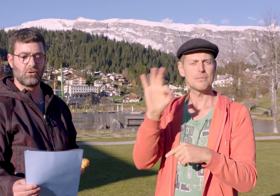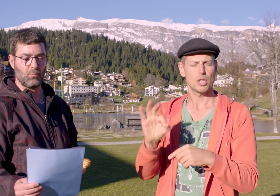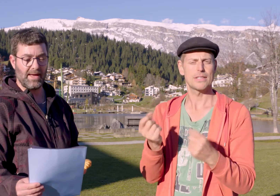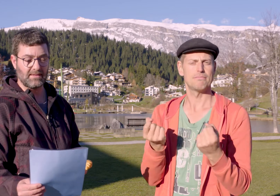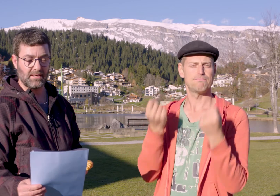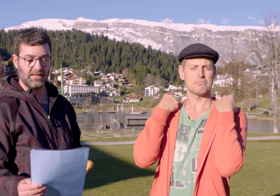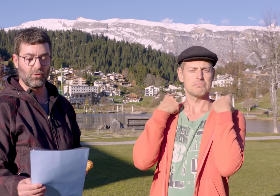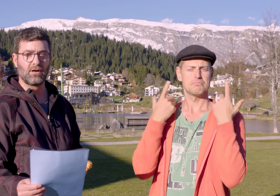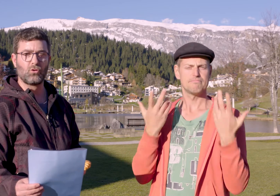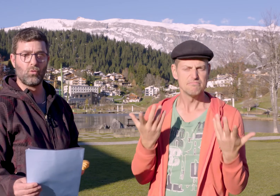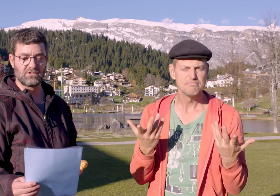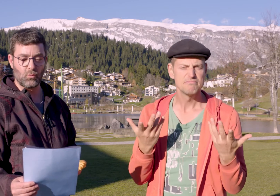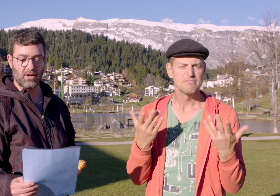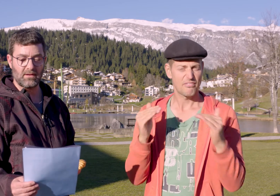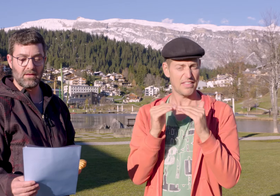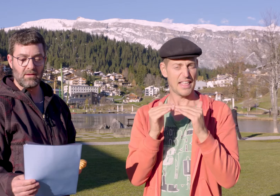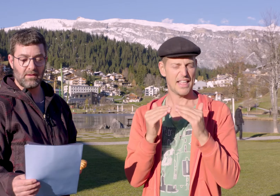Wie wäre es mit einer gehörlosen Moderatorin der Tagesschau?